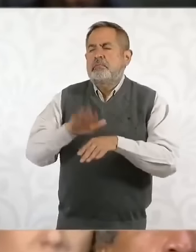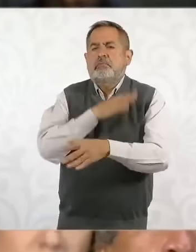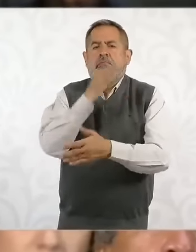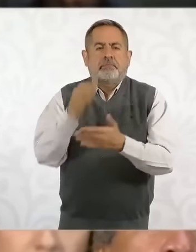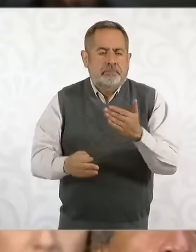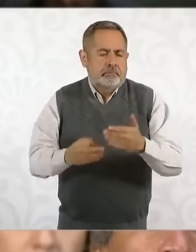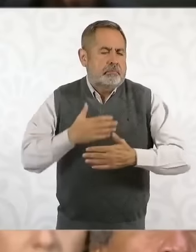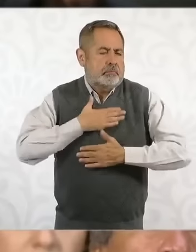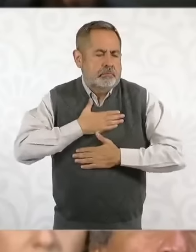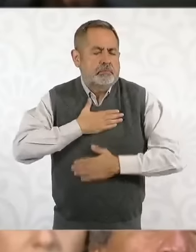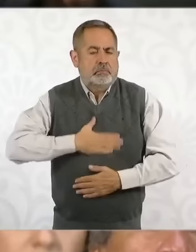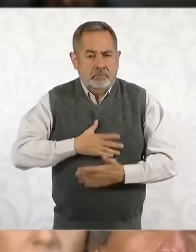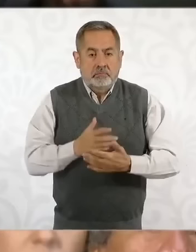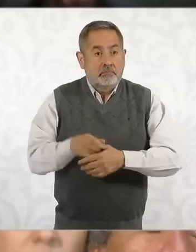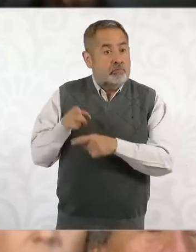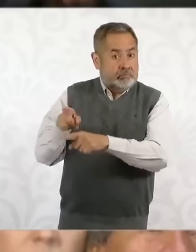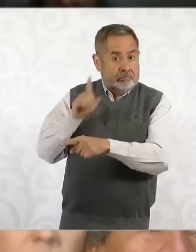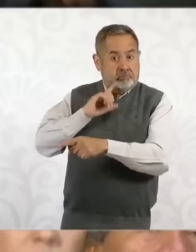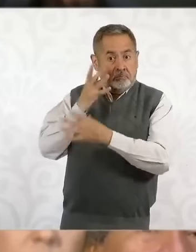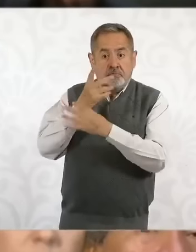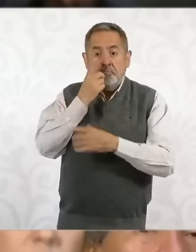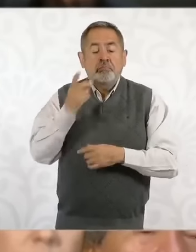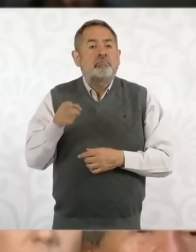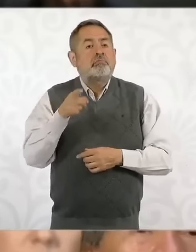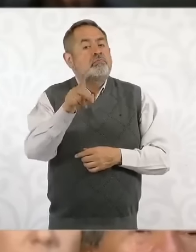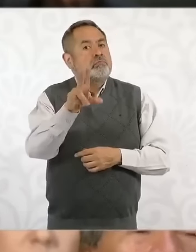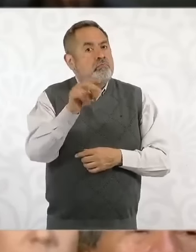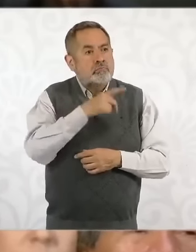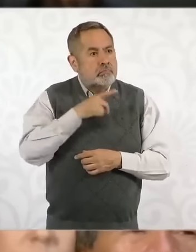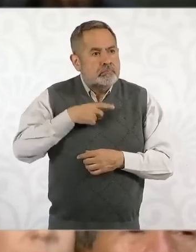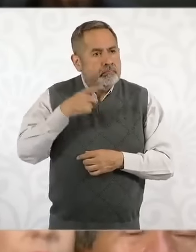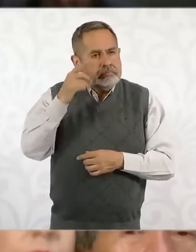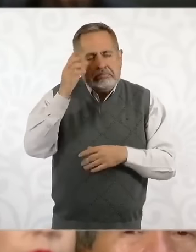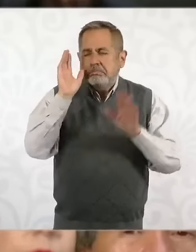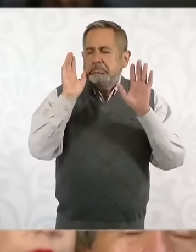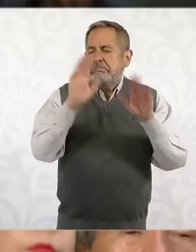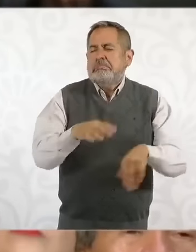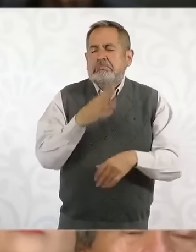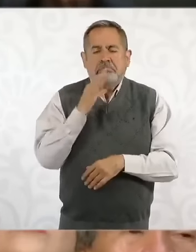ella mencionaba que no se deben de olvidar las en las líneas de investigación pues los políticos que